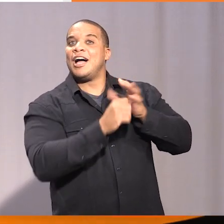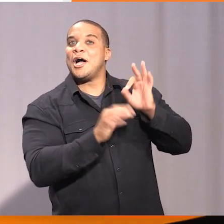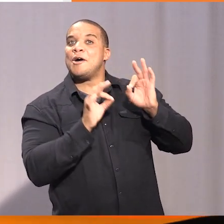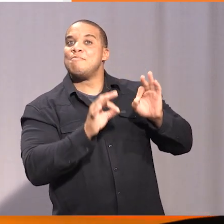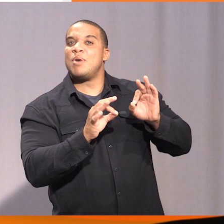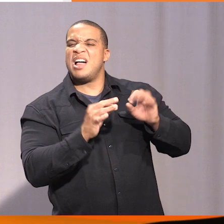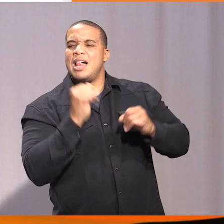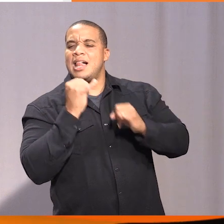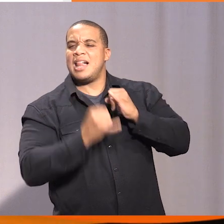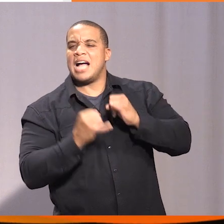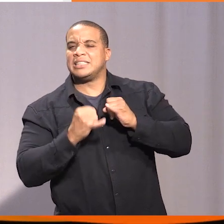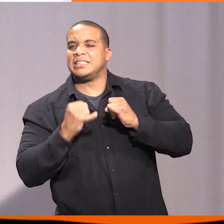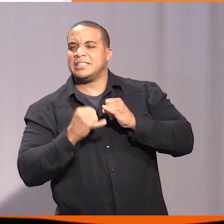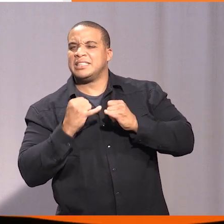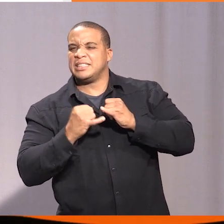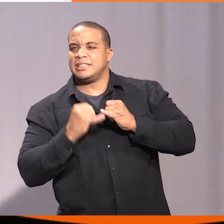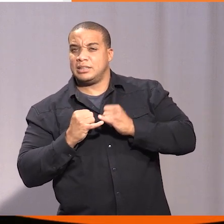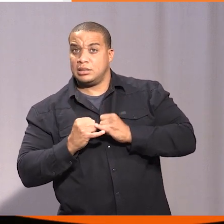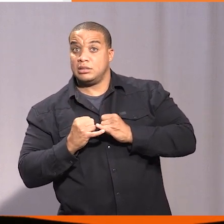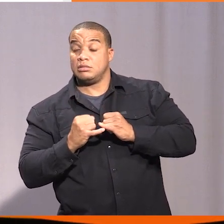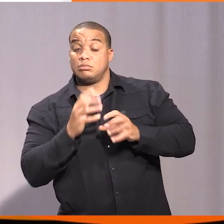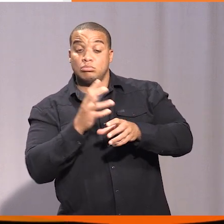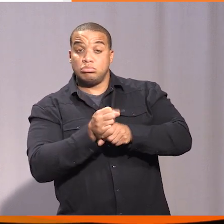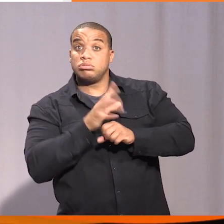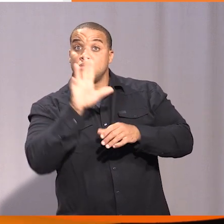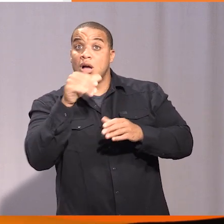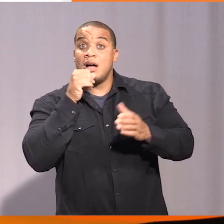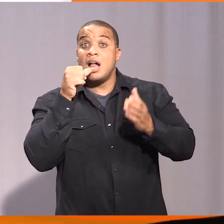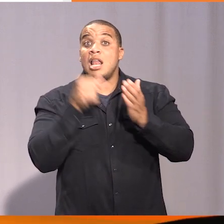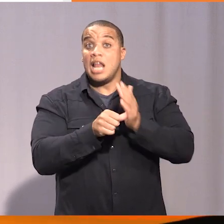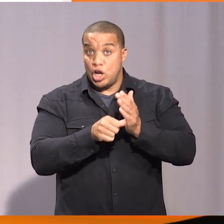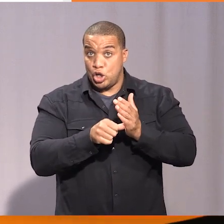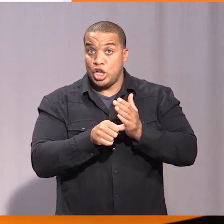Una vez que reciban su carta de adaptaciones, también recibirán